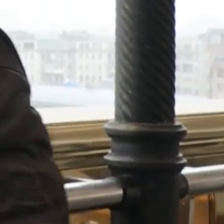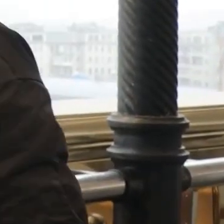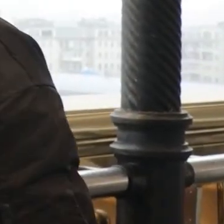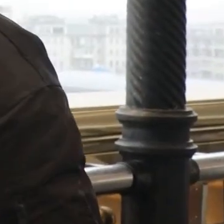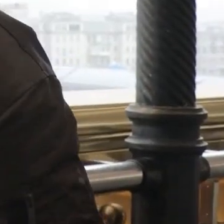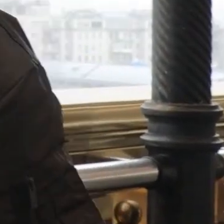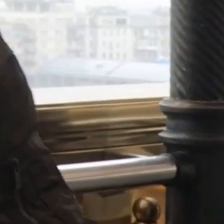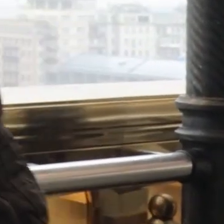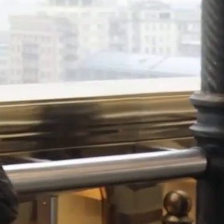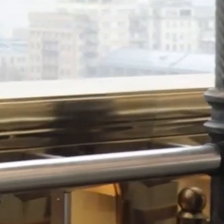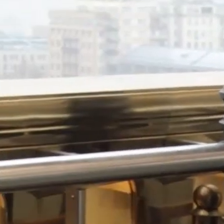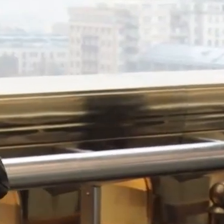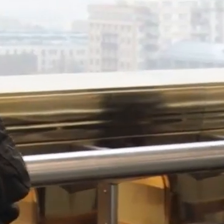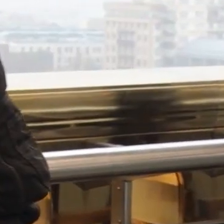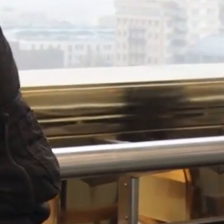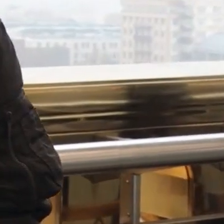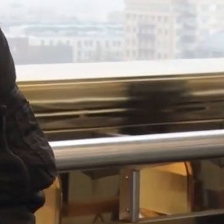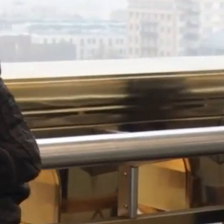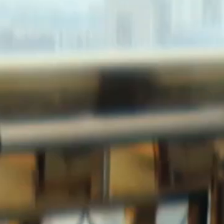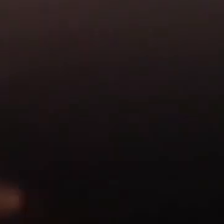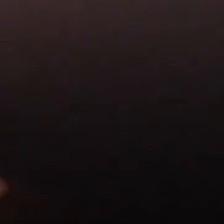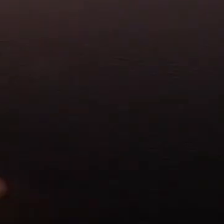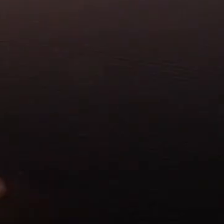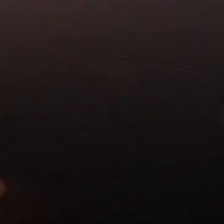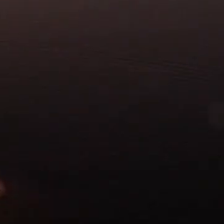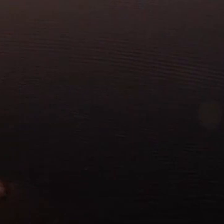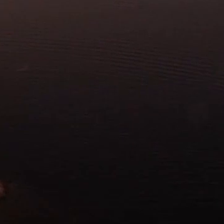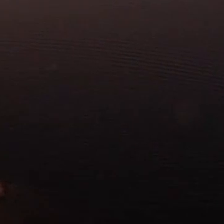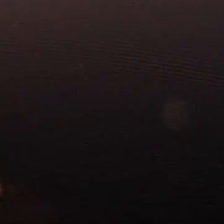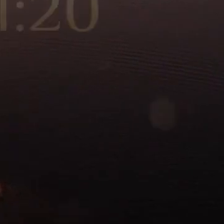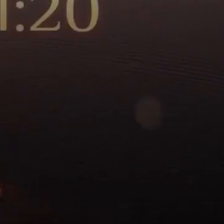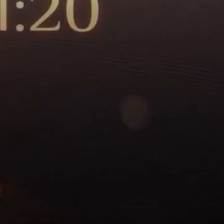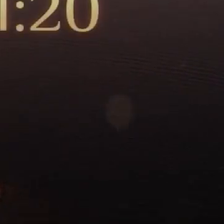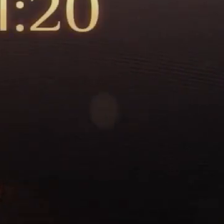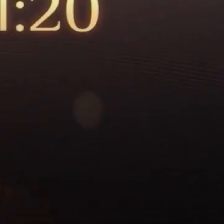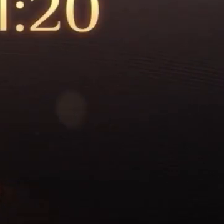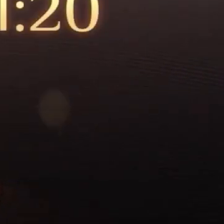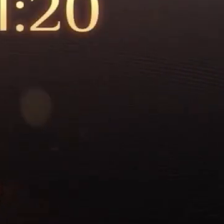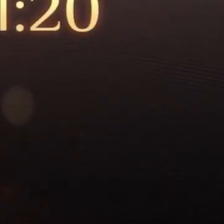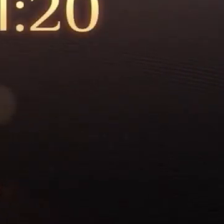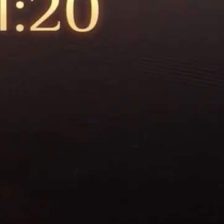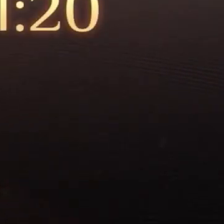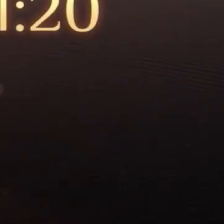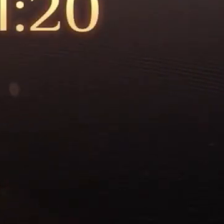это русский Мир программа не о политики о каждом из нас по субботам в 21:20 на спасе